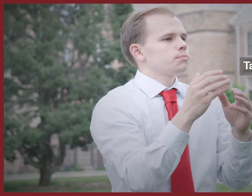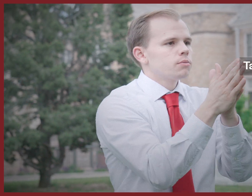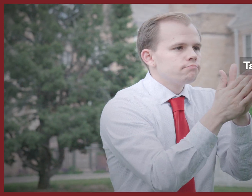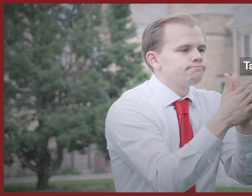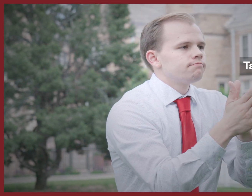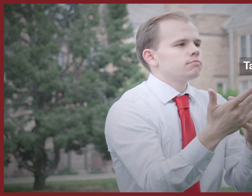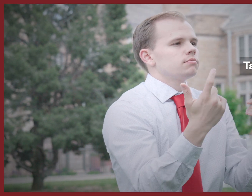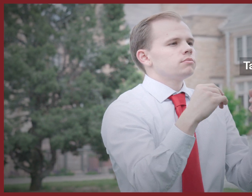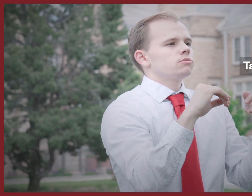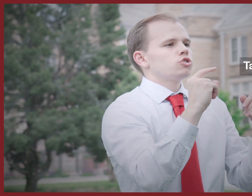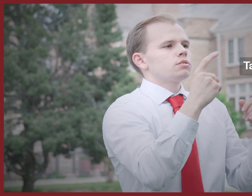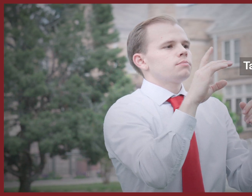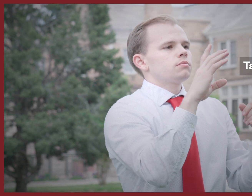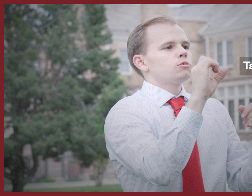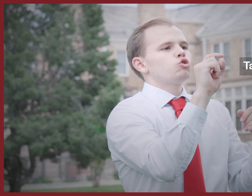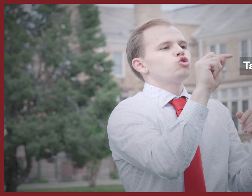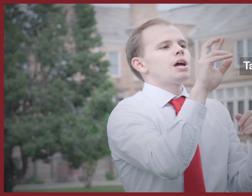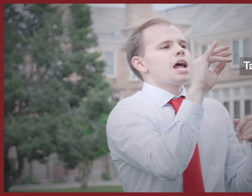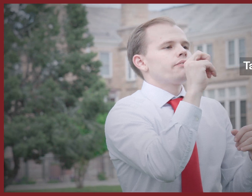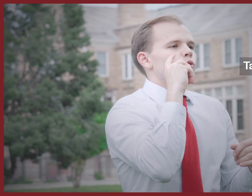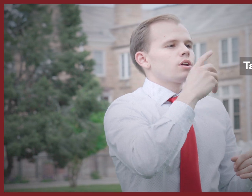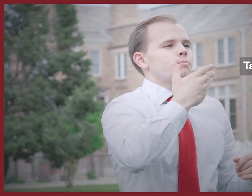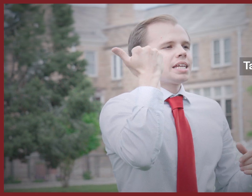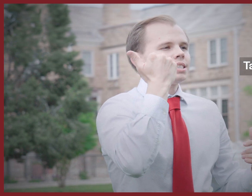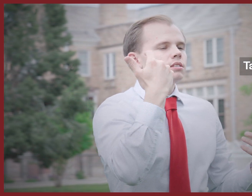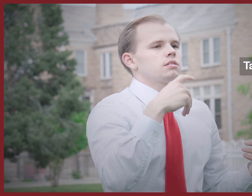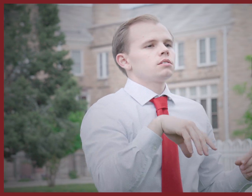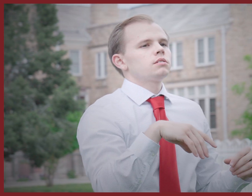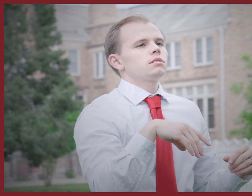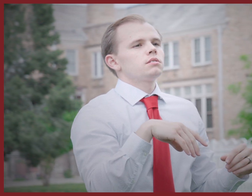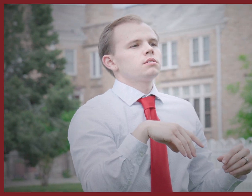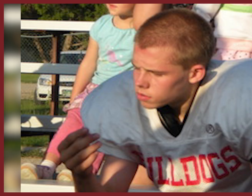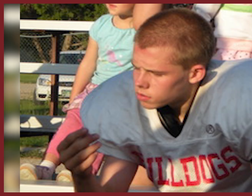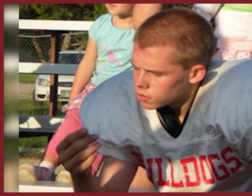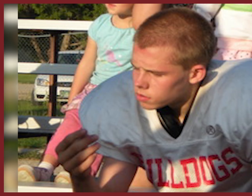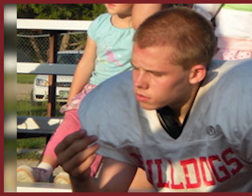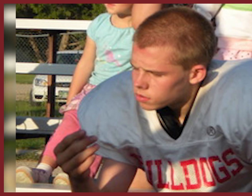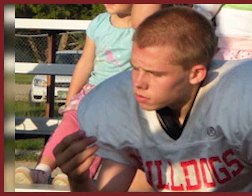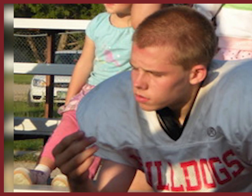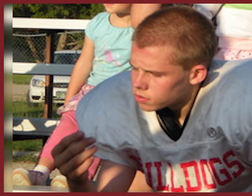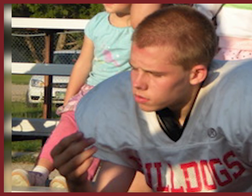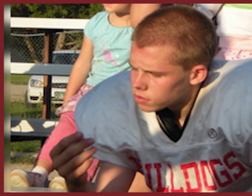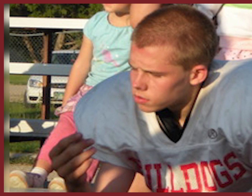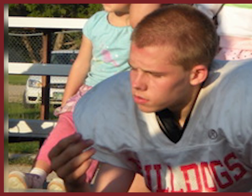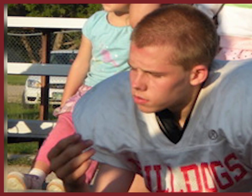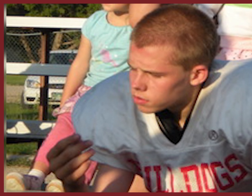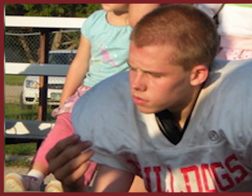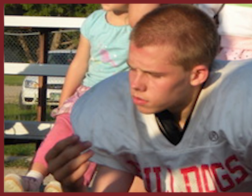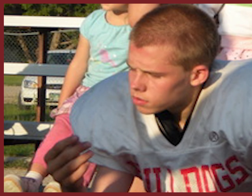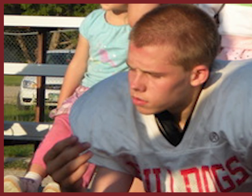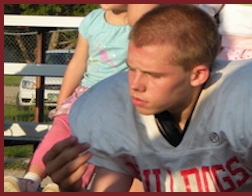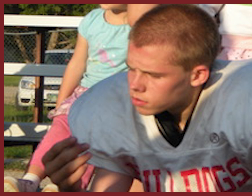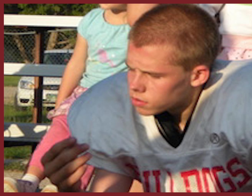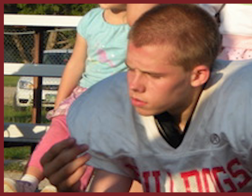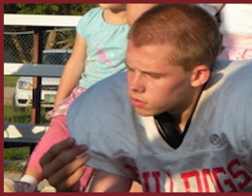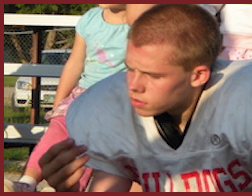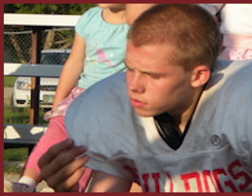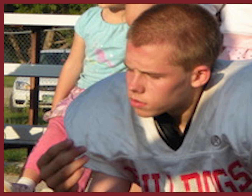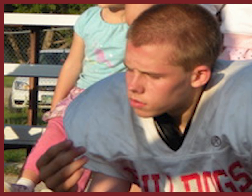Motivación y siempre haz tu mejor esfuerzo. (descripción de audio)